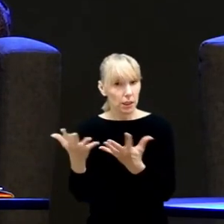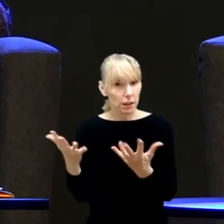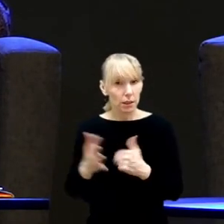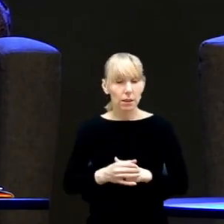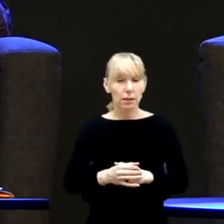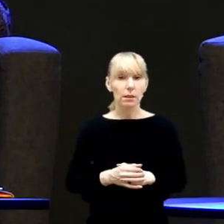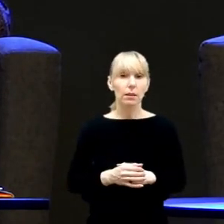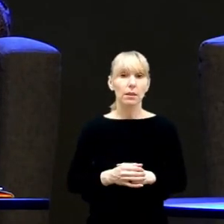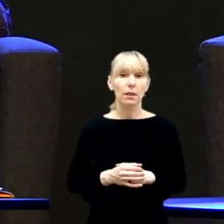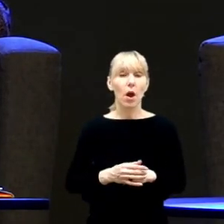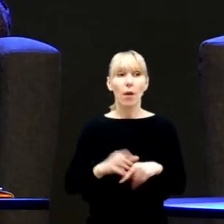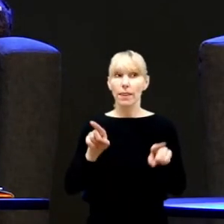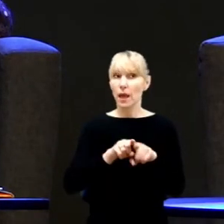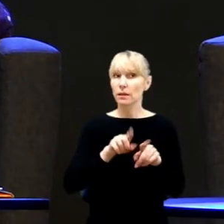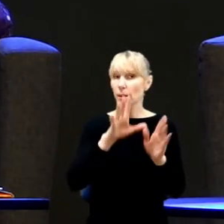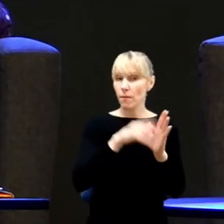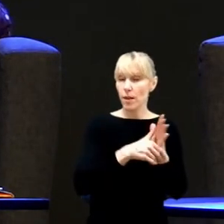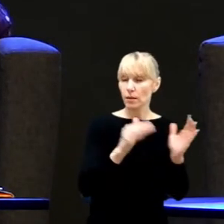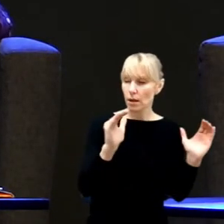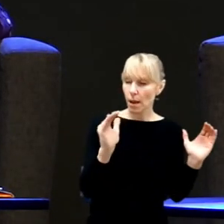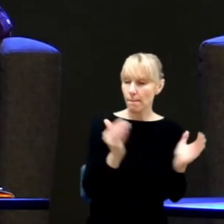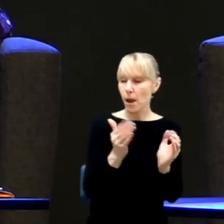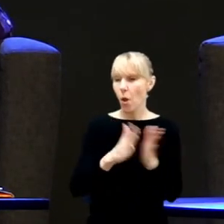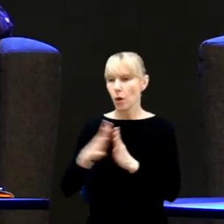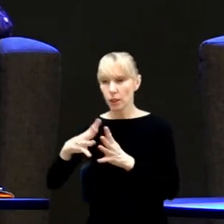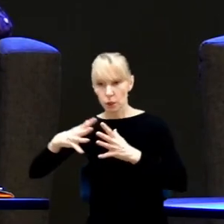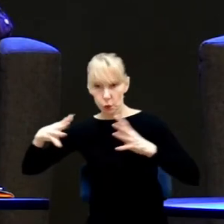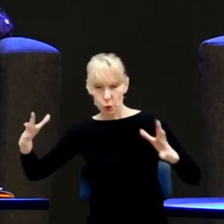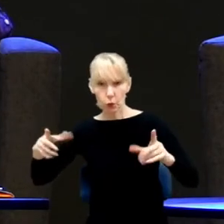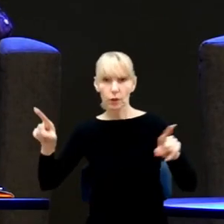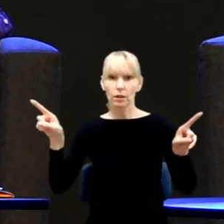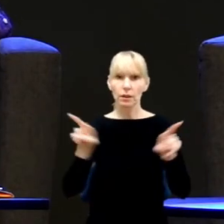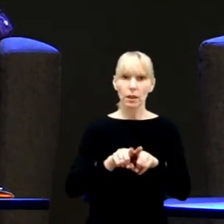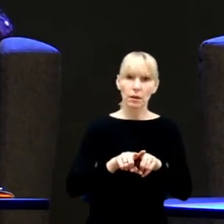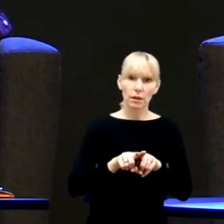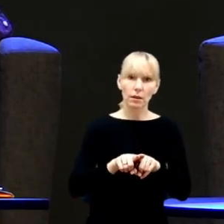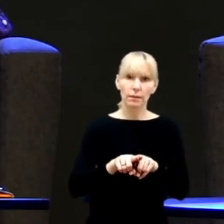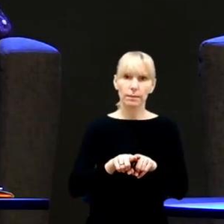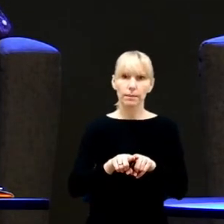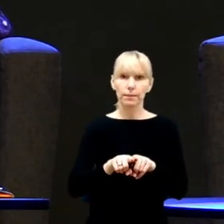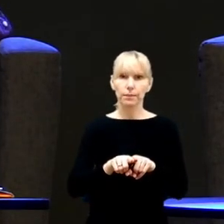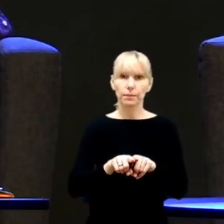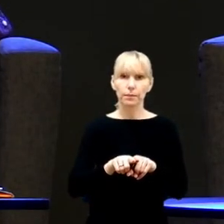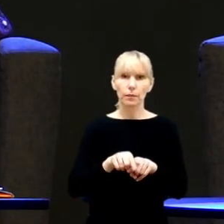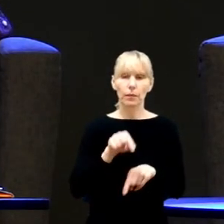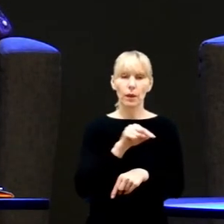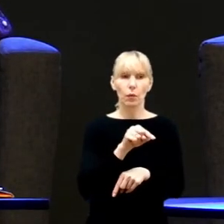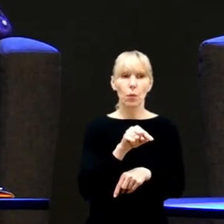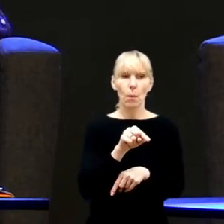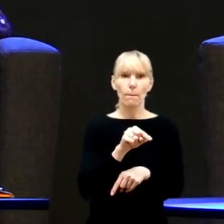Natomiast w miastach średnich i małych ma do wykonania